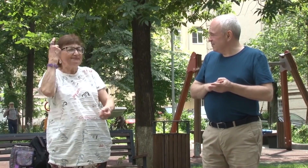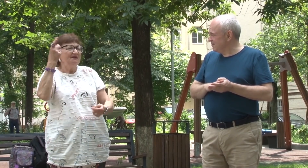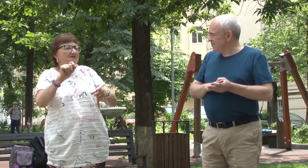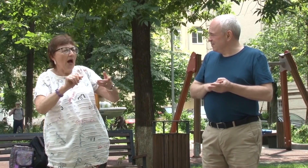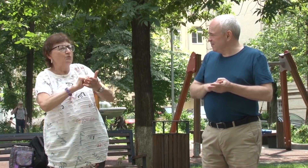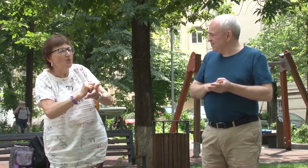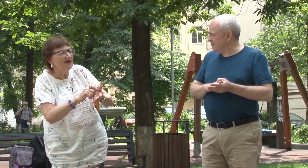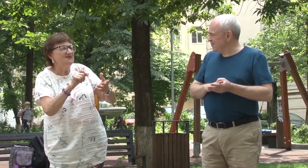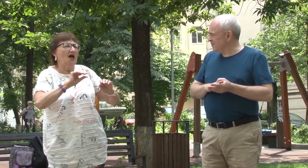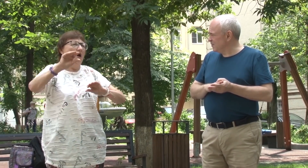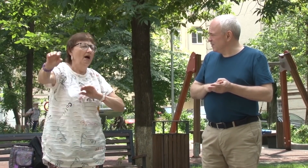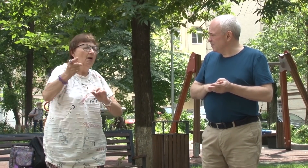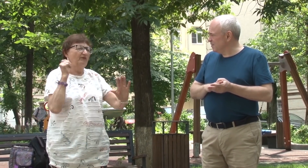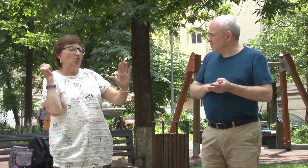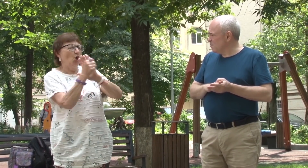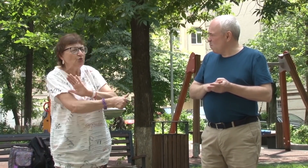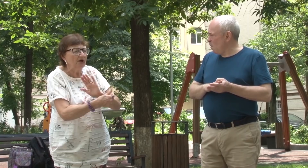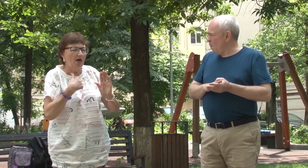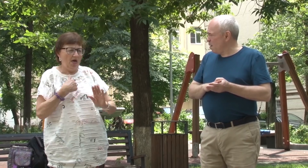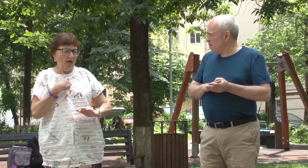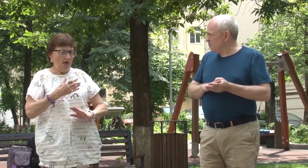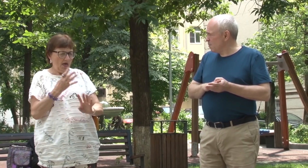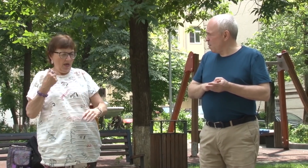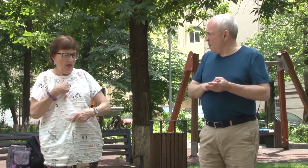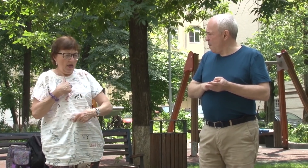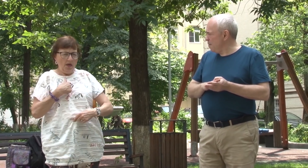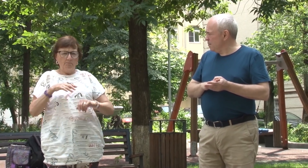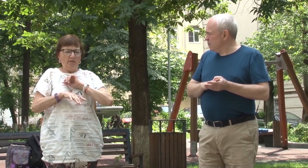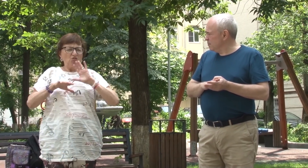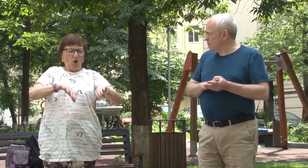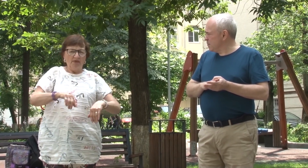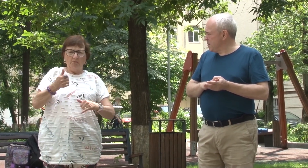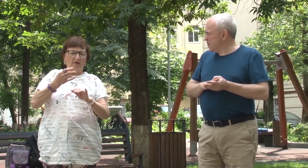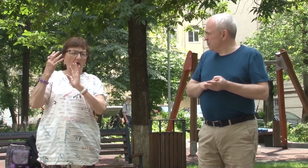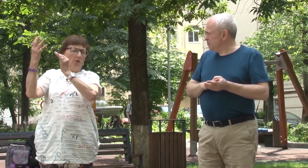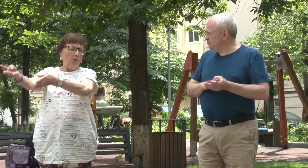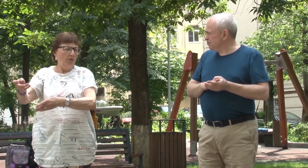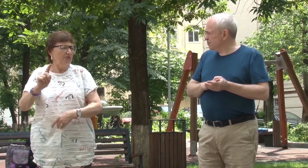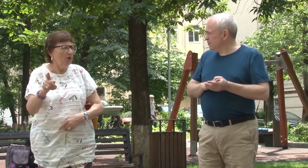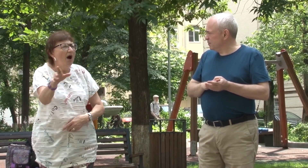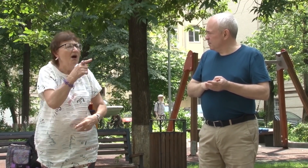Из-за бумаги, из-за прохода «коллег» вне очереди: «Я в очереди – «потом», а те – вперед, почему?!».